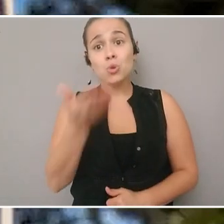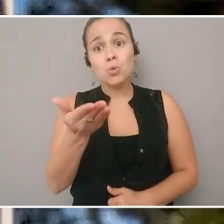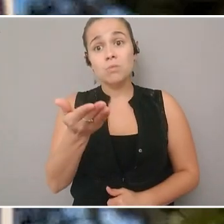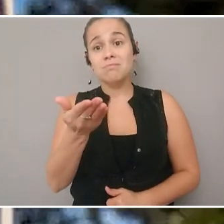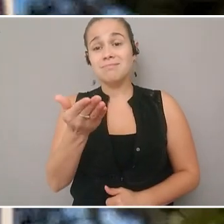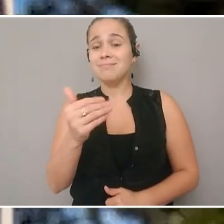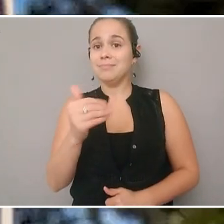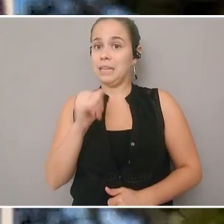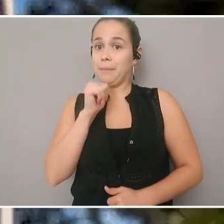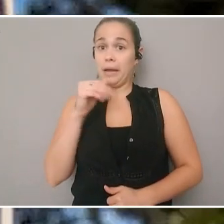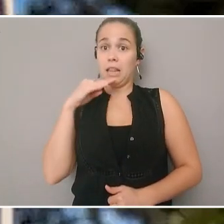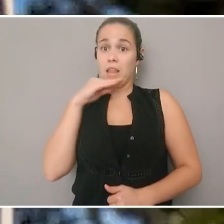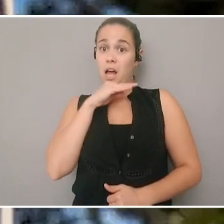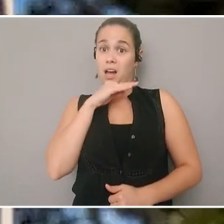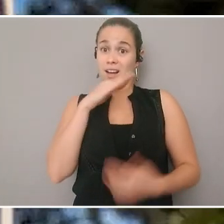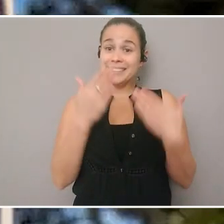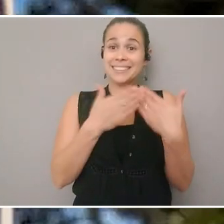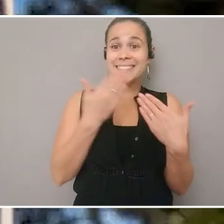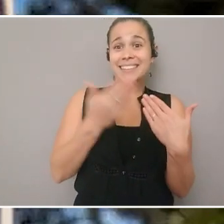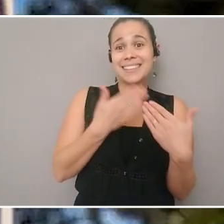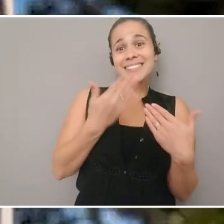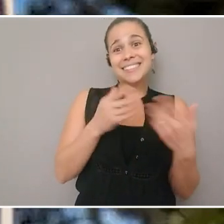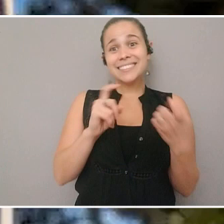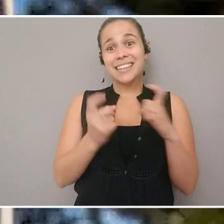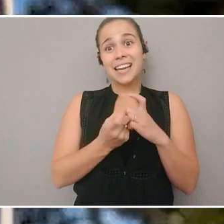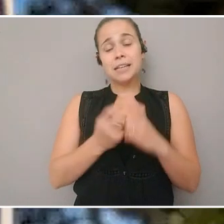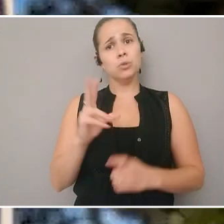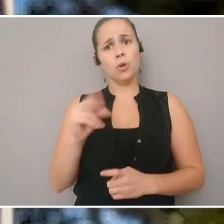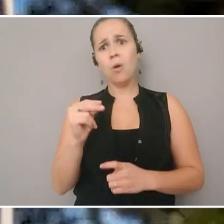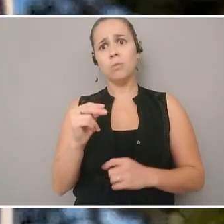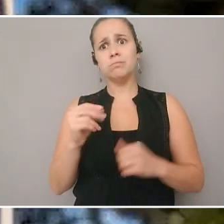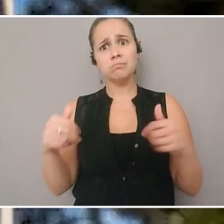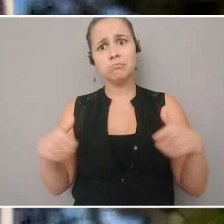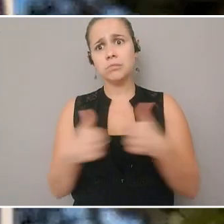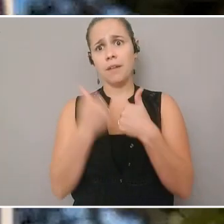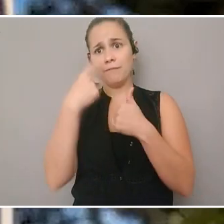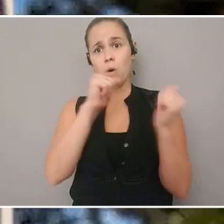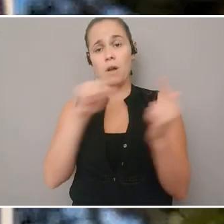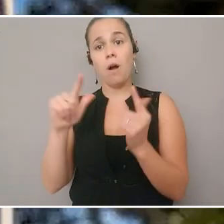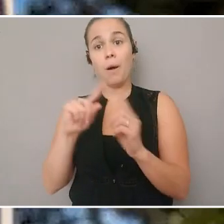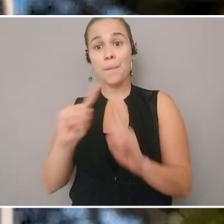no será fácil para ninguno de nosotros, pero los